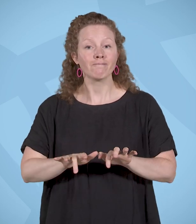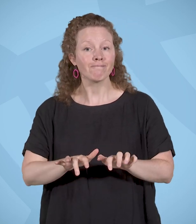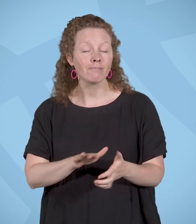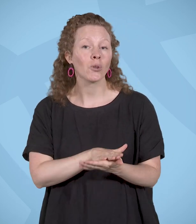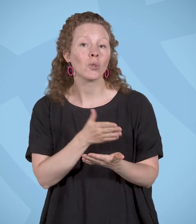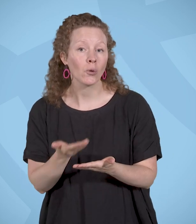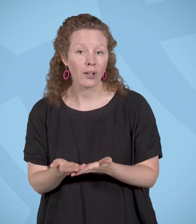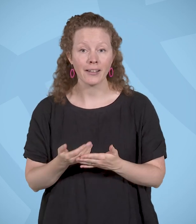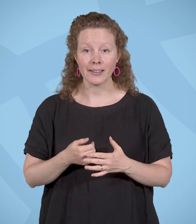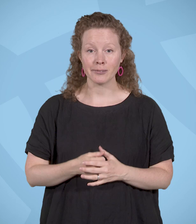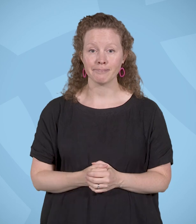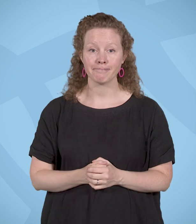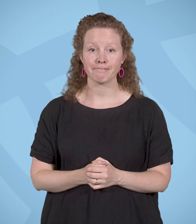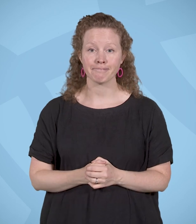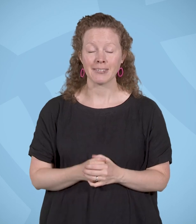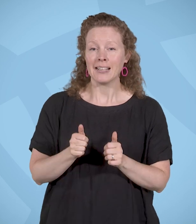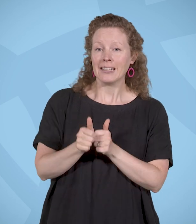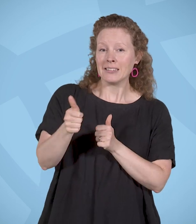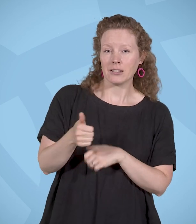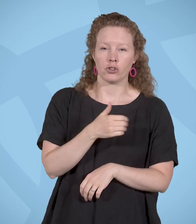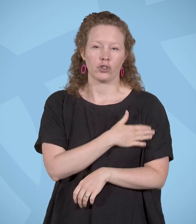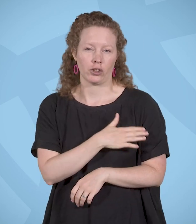Använder du FPAs tolktjänst?